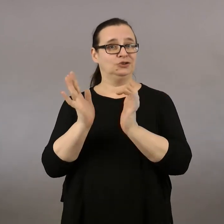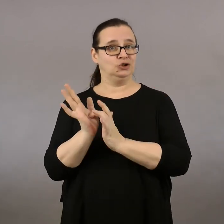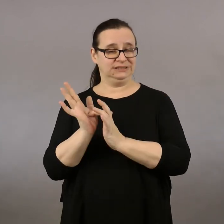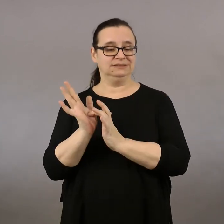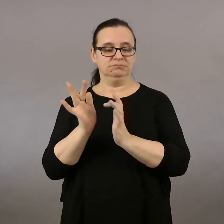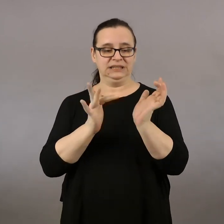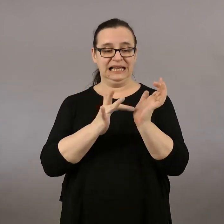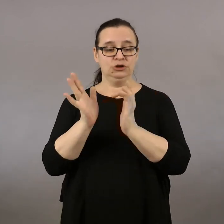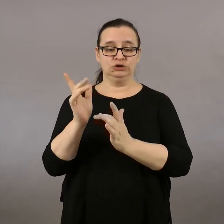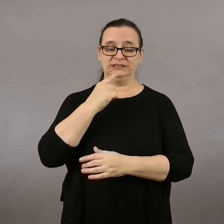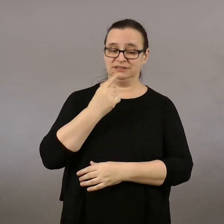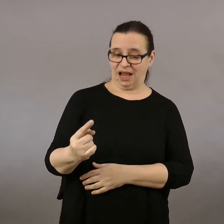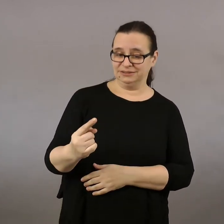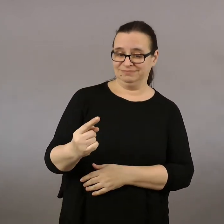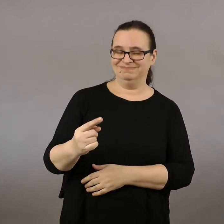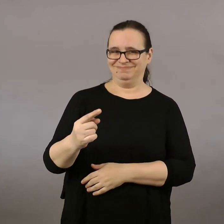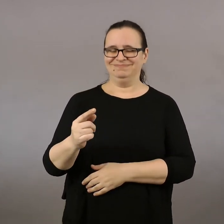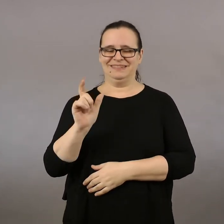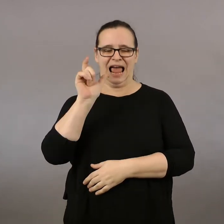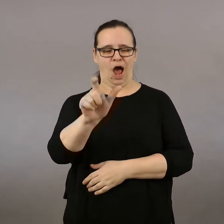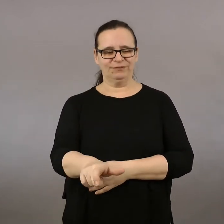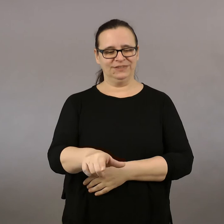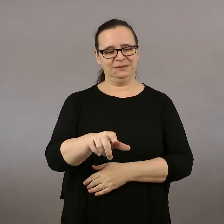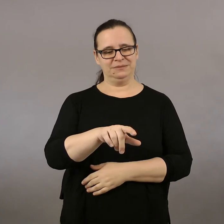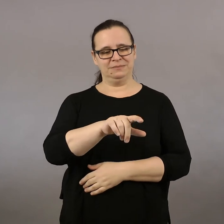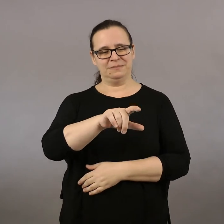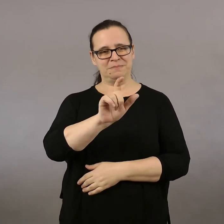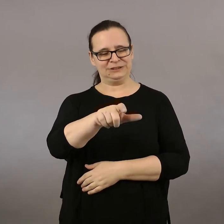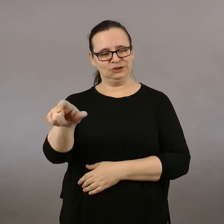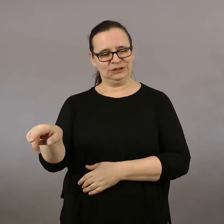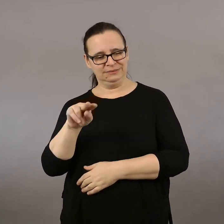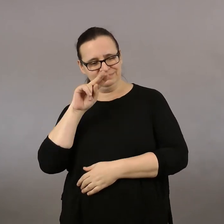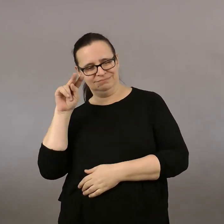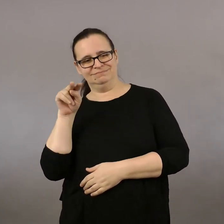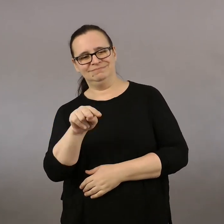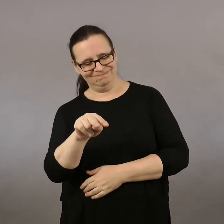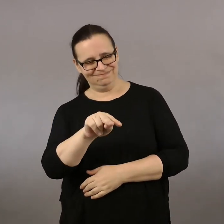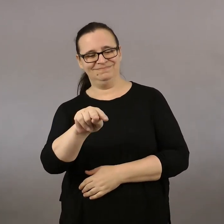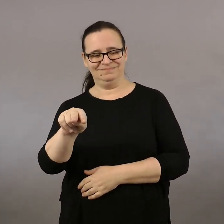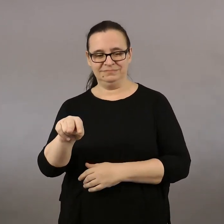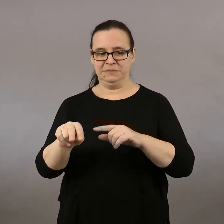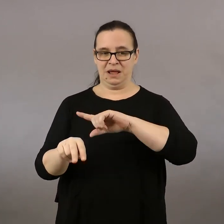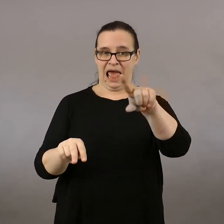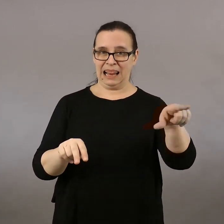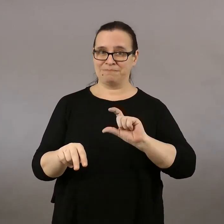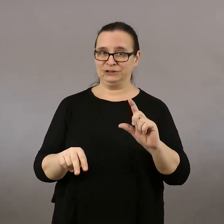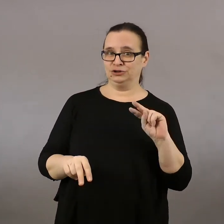Gott schaut hinter die Maske der Menschen